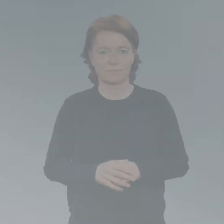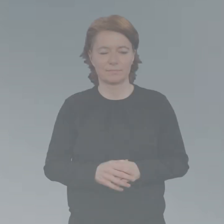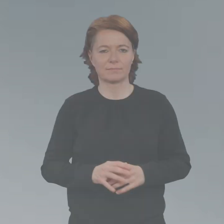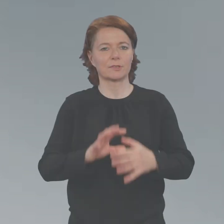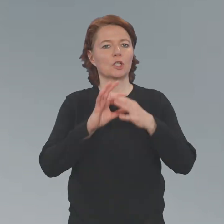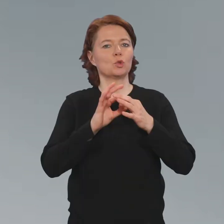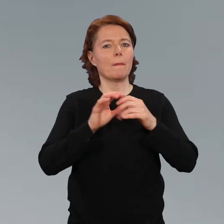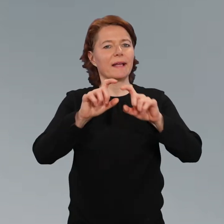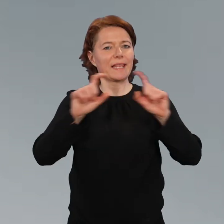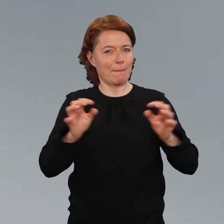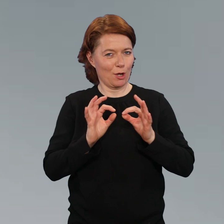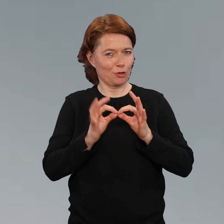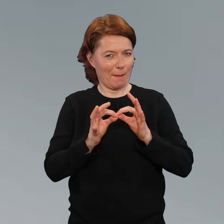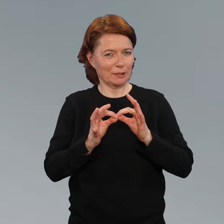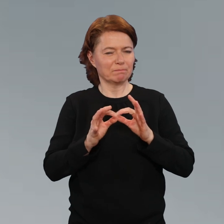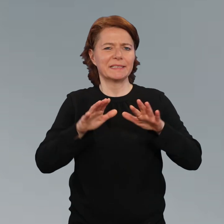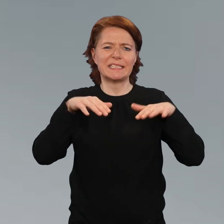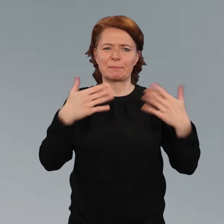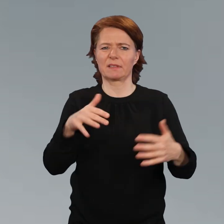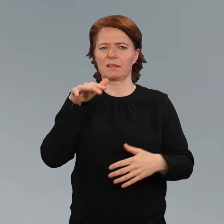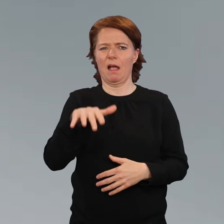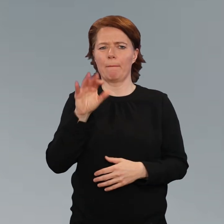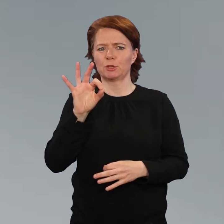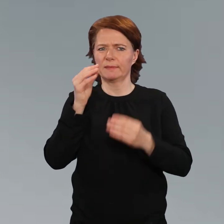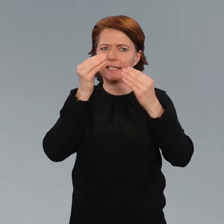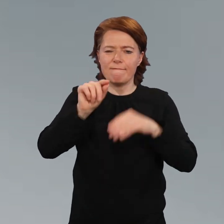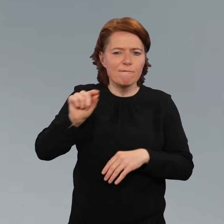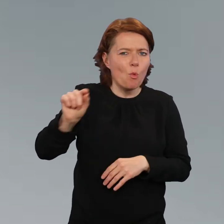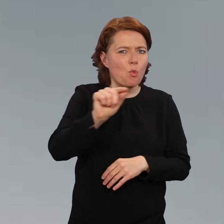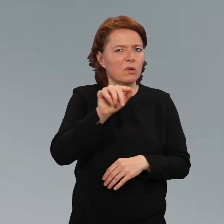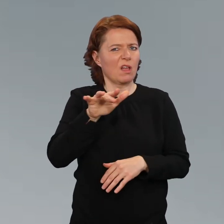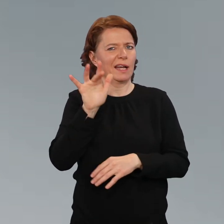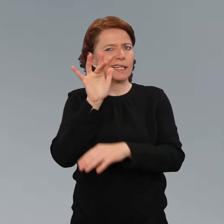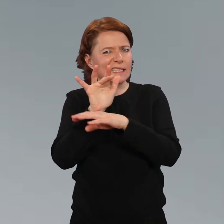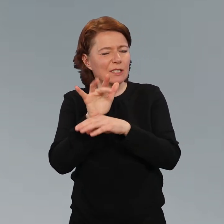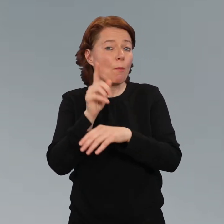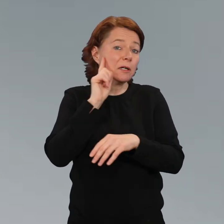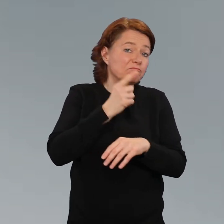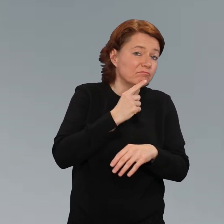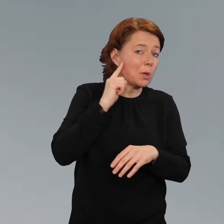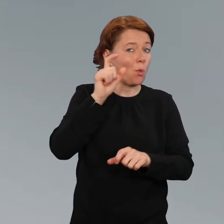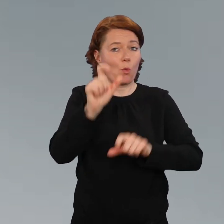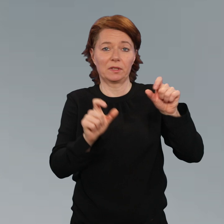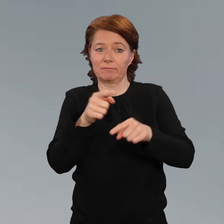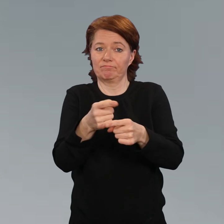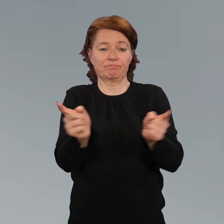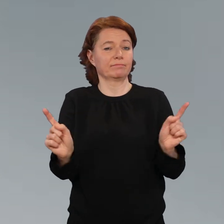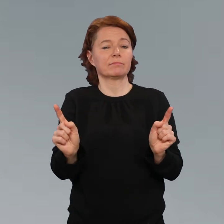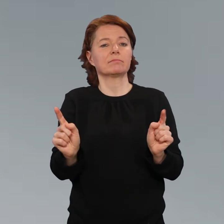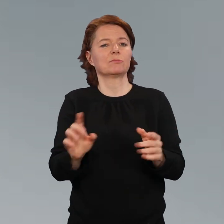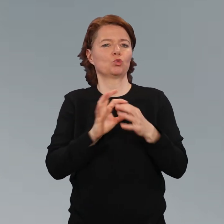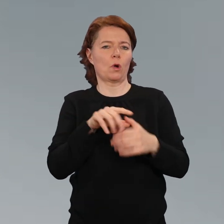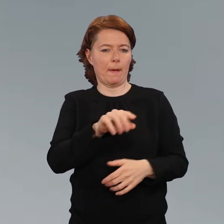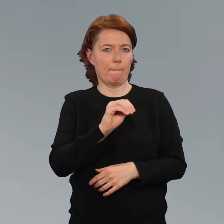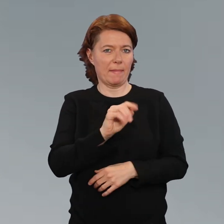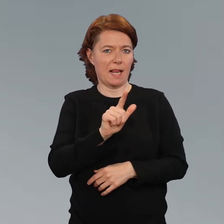Neben den kritischen Hinweisen auf (hörende und gehörlose) Menschen, die fragwürdigen Geschäftsmethoden nachgehen,